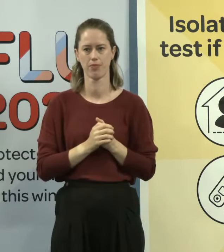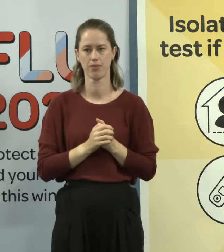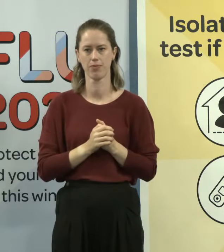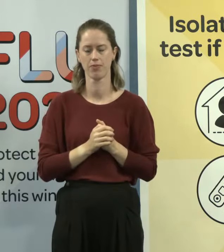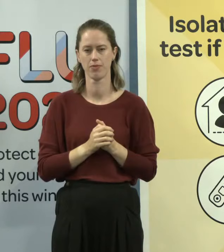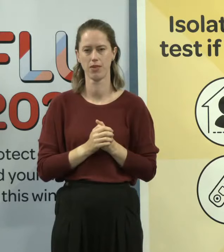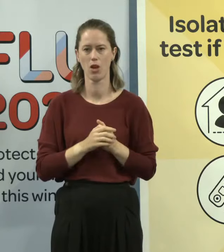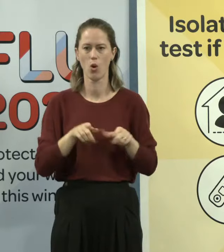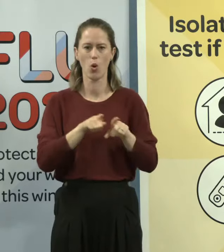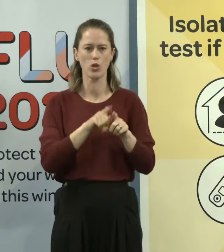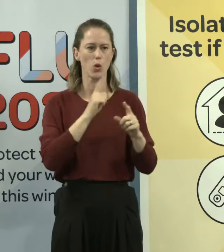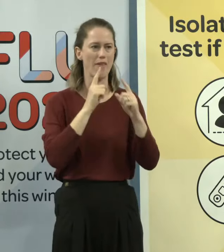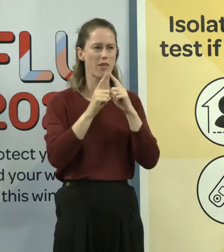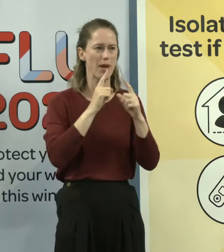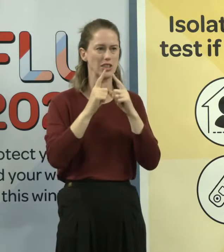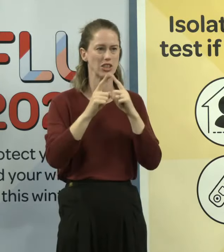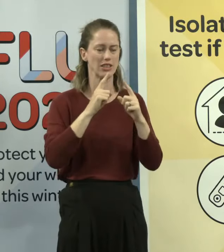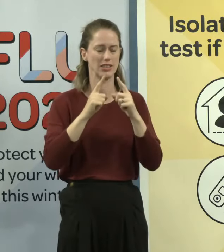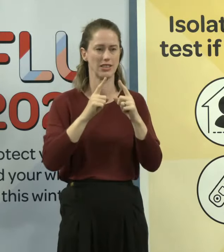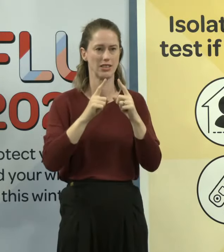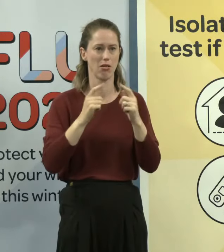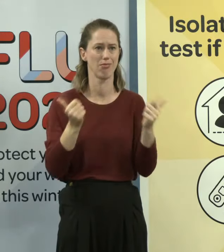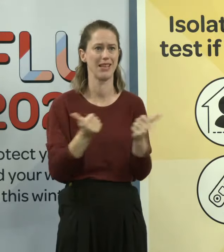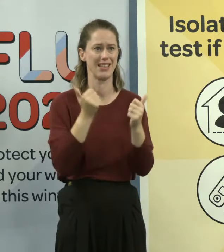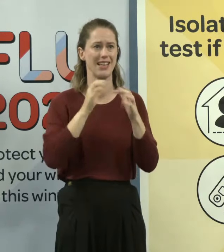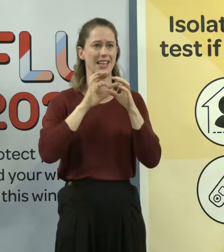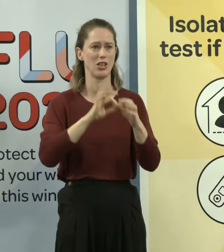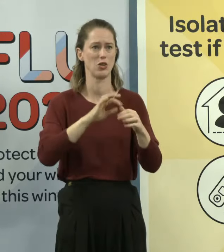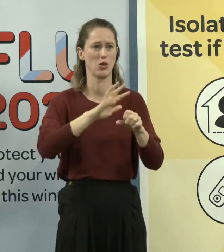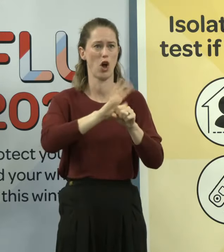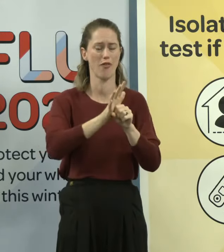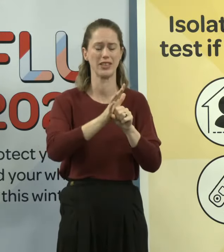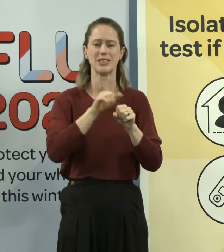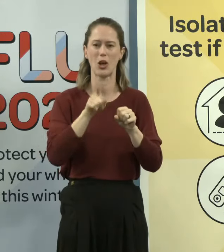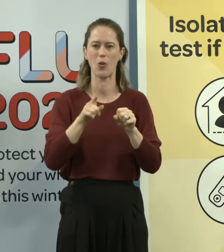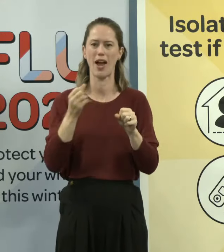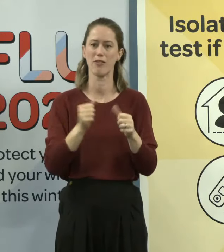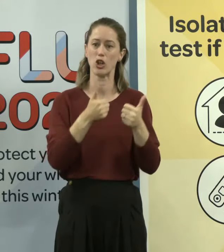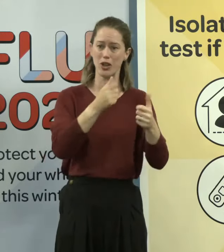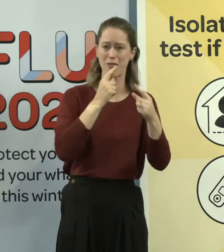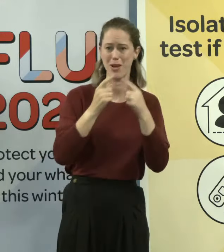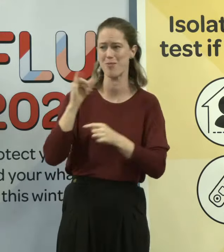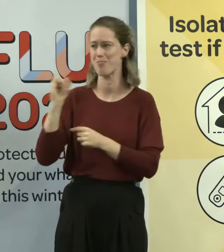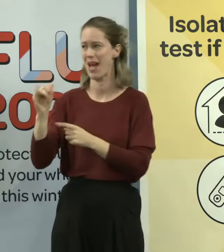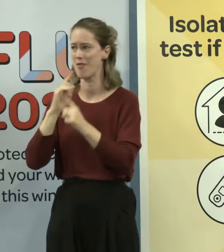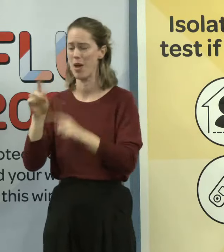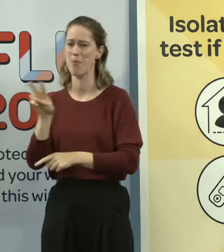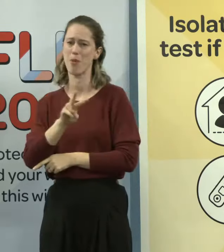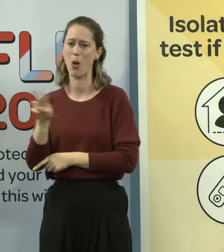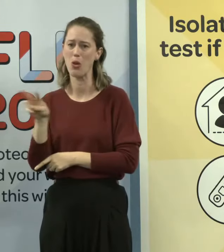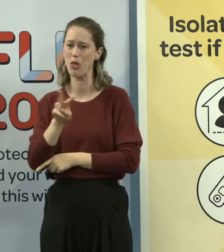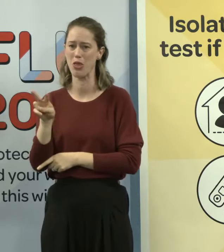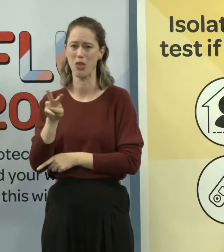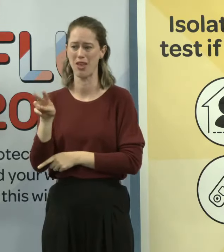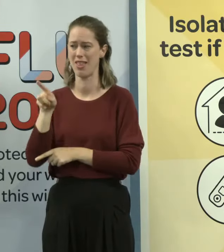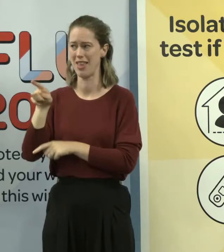o nga korero i puta mai i te